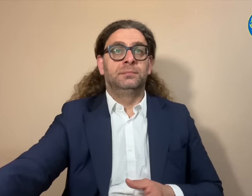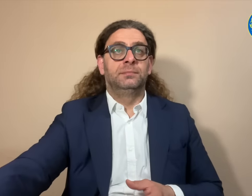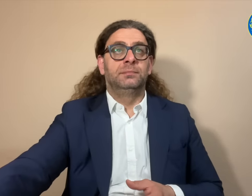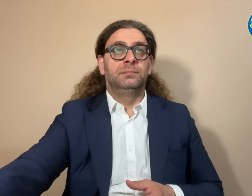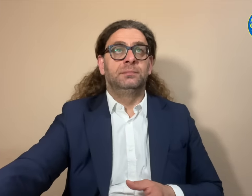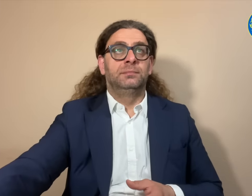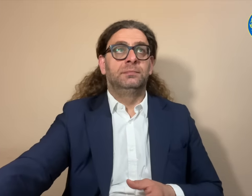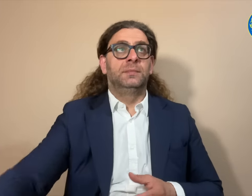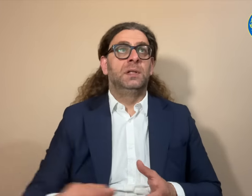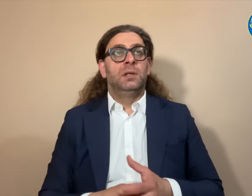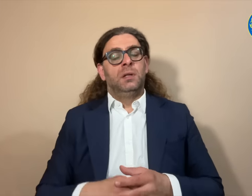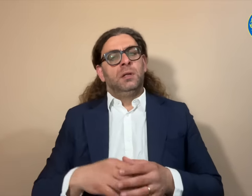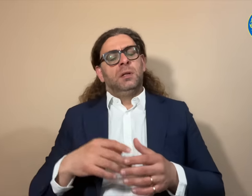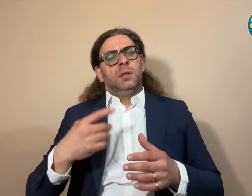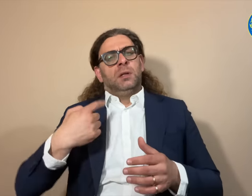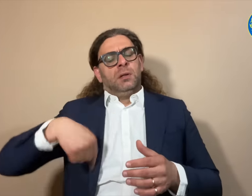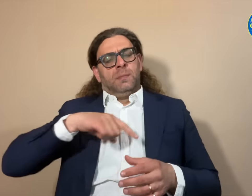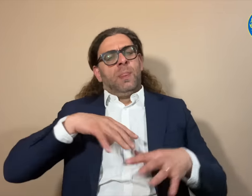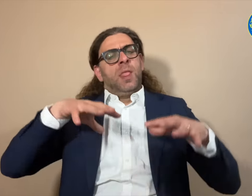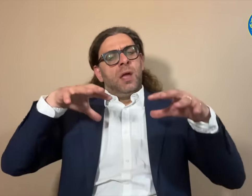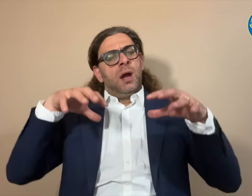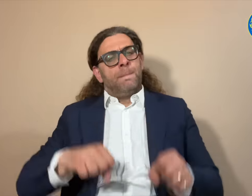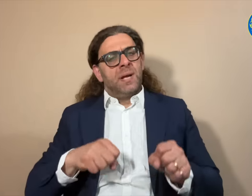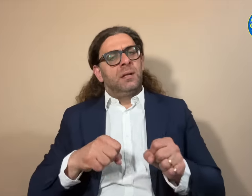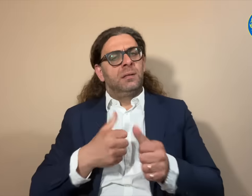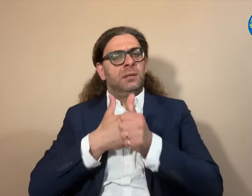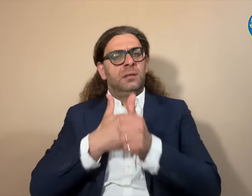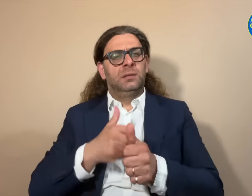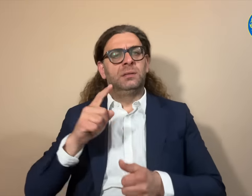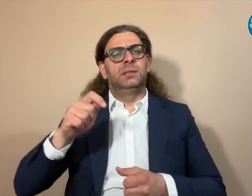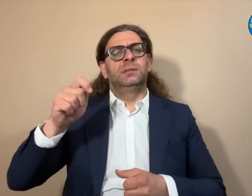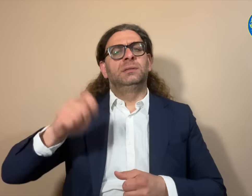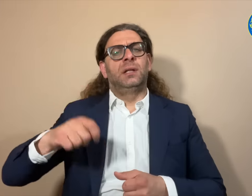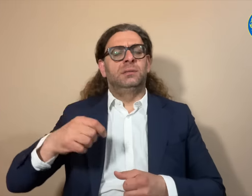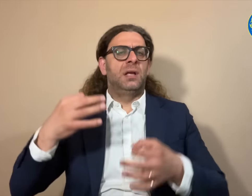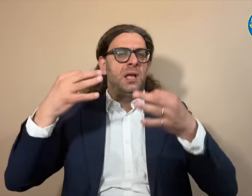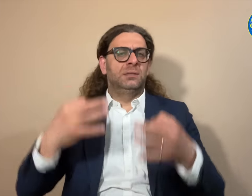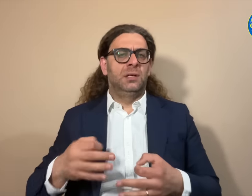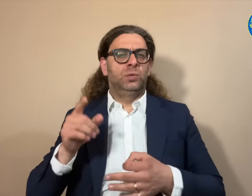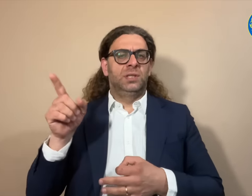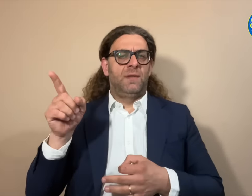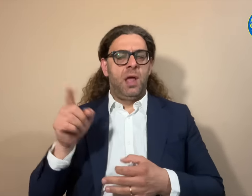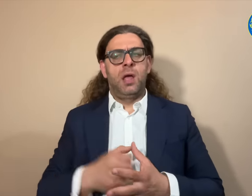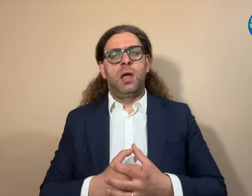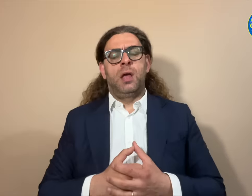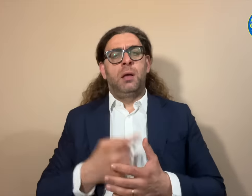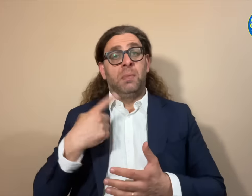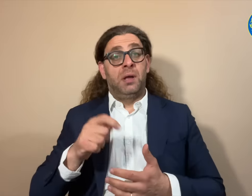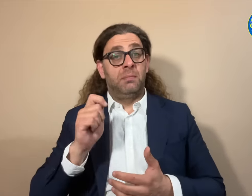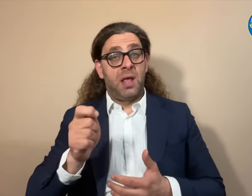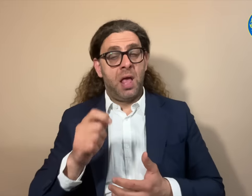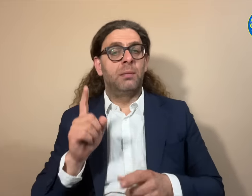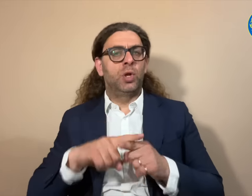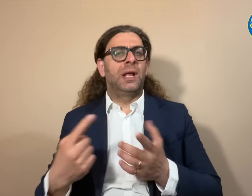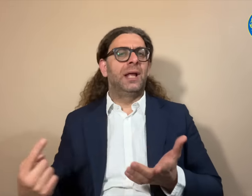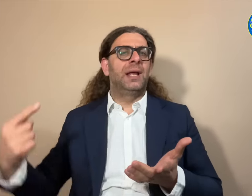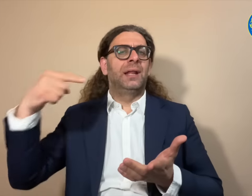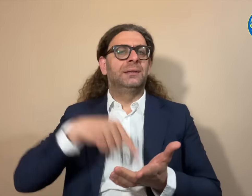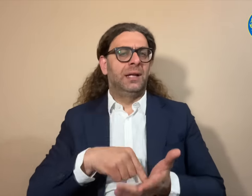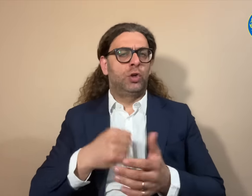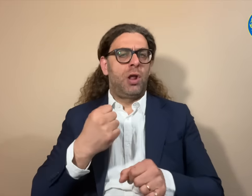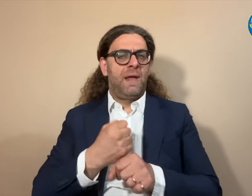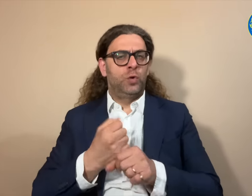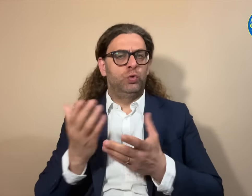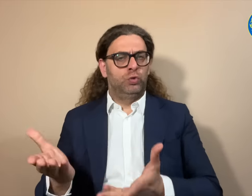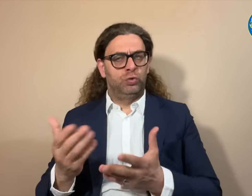Intendiamo impegnarci a dare esecuzione alle sentenze tanto per il pagamento, quanto per la reintegrazione sul posto di lavoro;